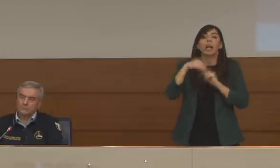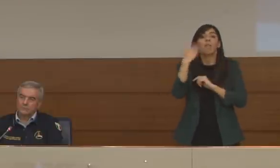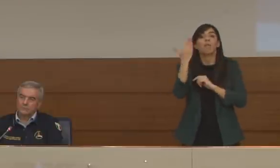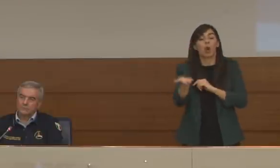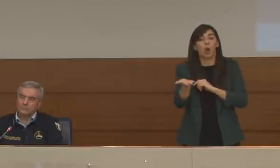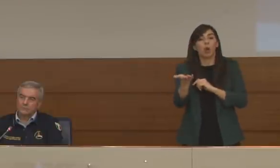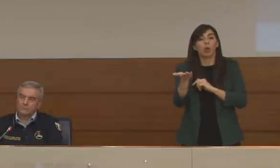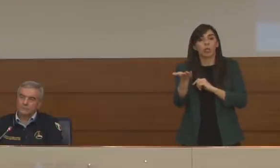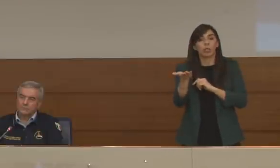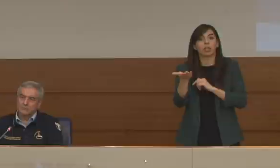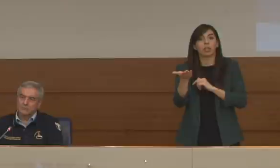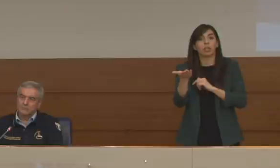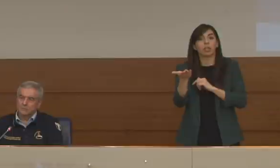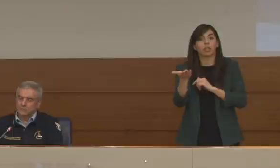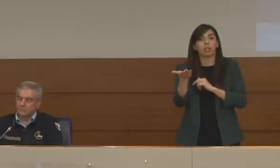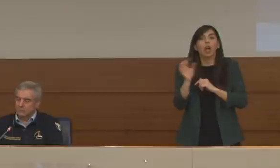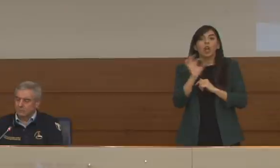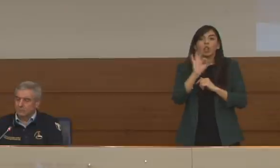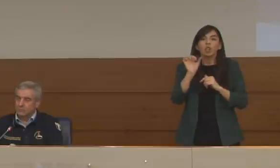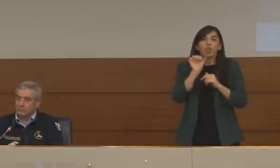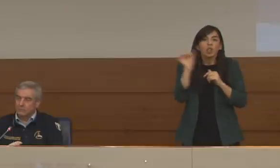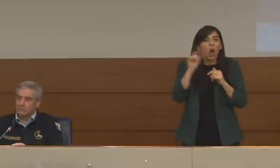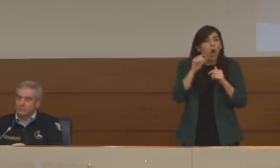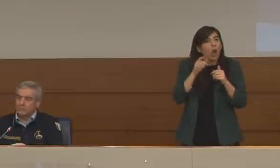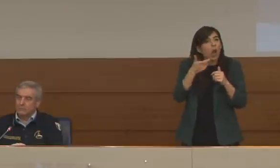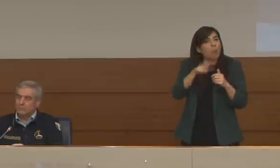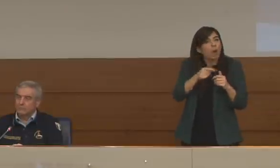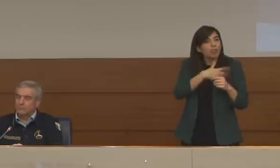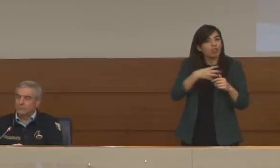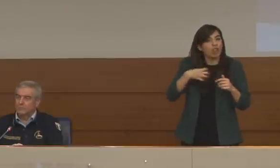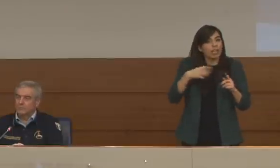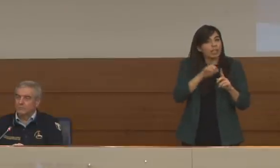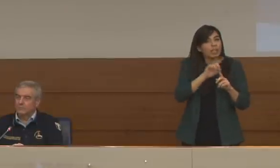strettamente scientifici, ma perché c'è la consapevolezza che non ne esistono